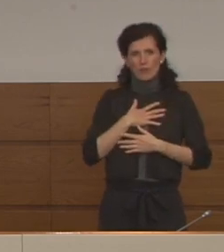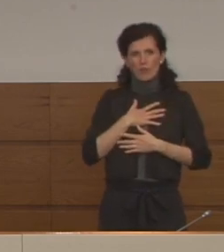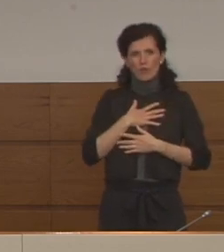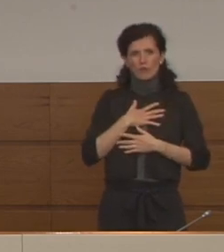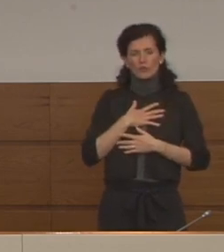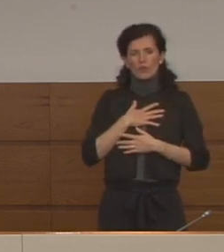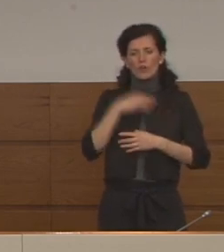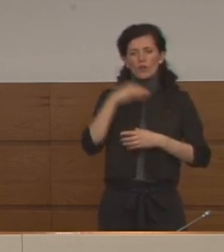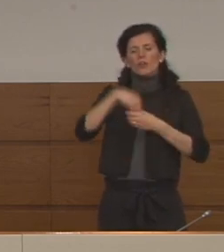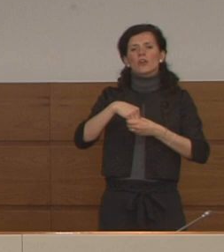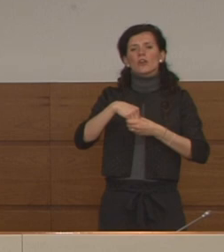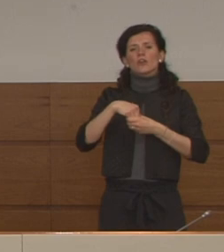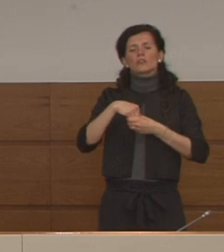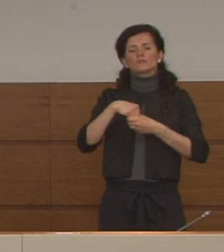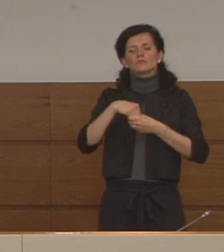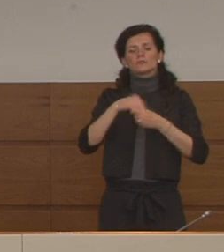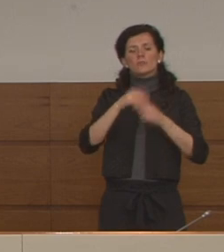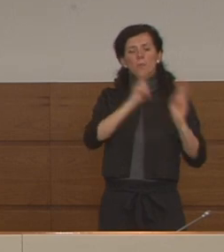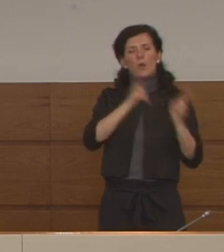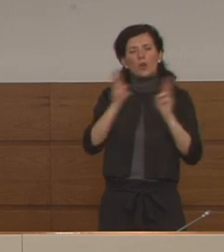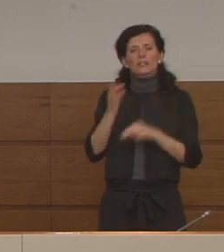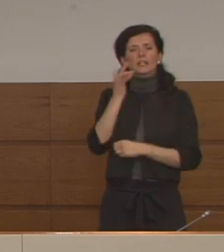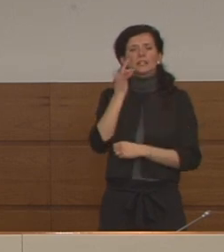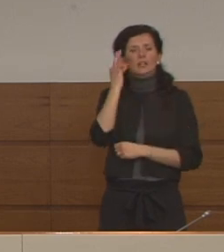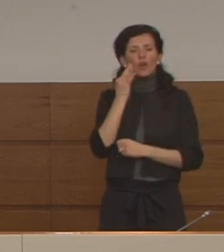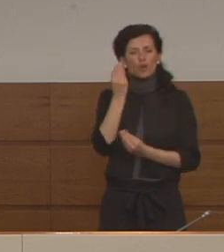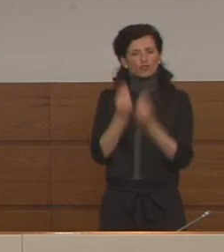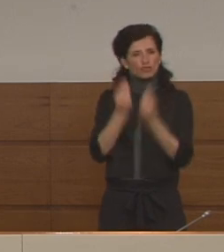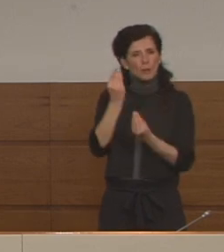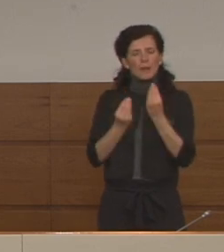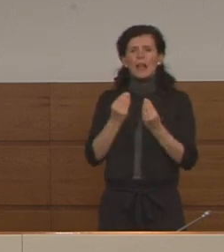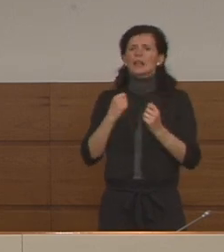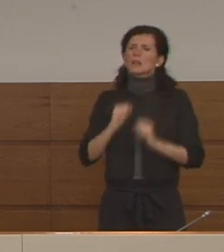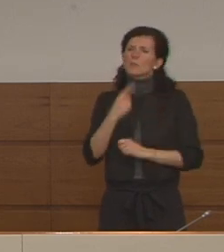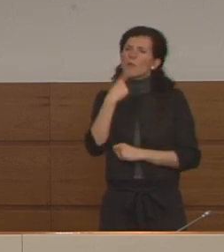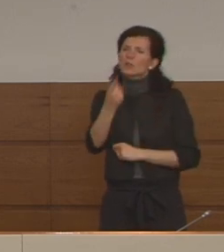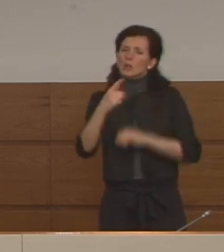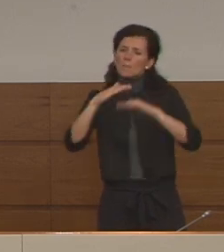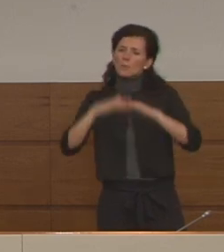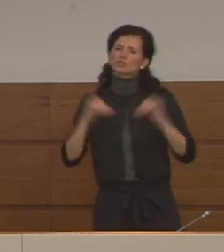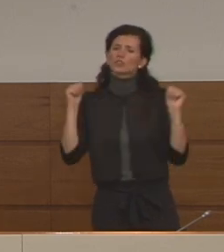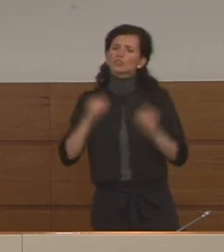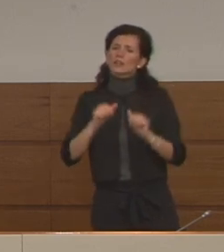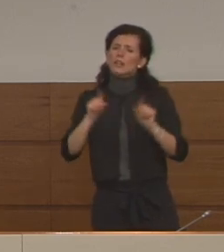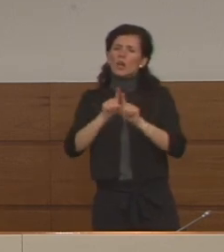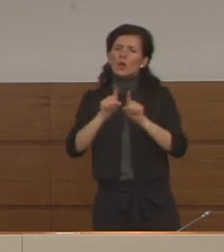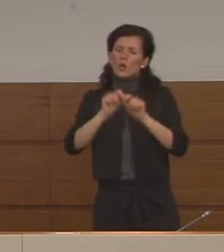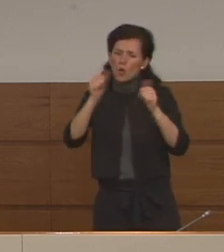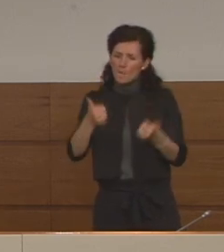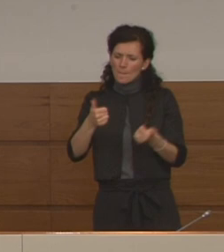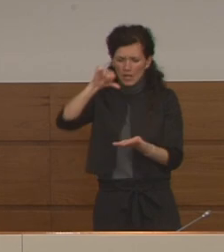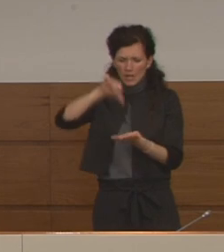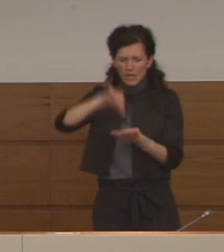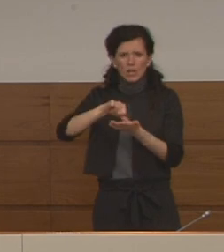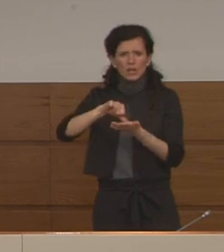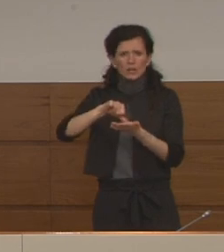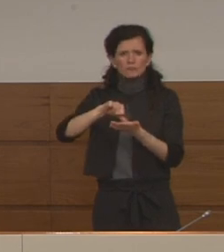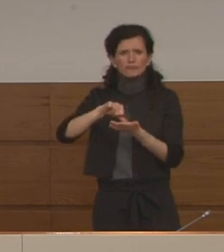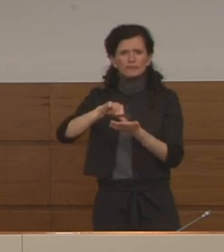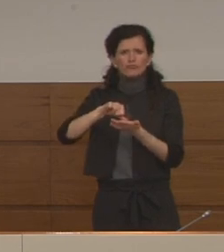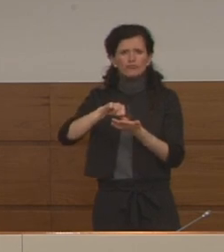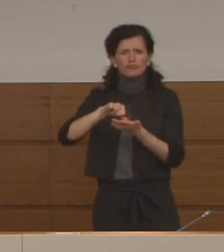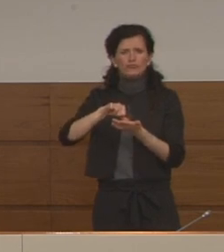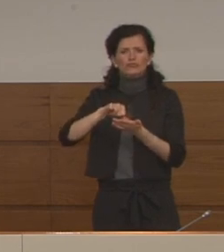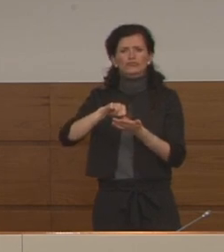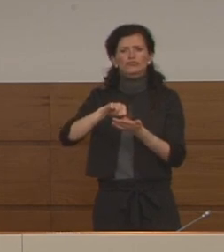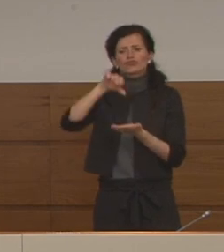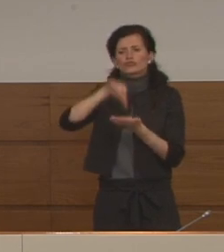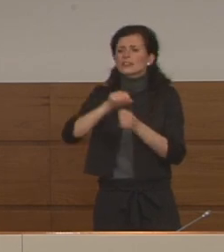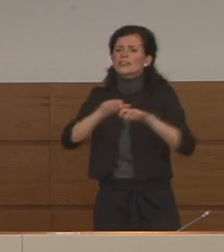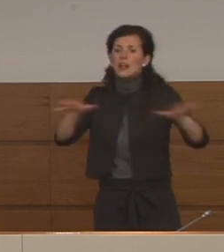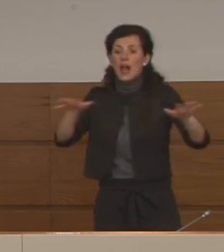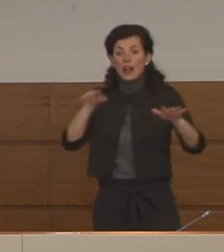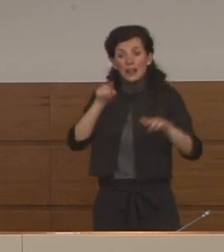cerebrale dell'Italia. Perché voi non siete un valore aggiunto site il valore.